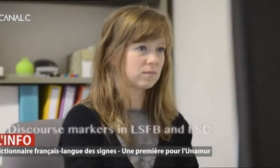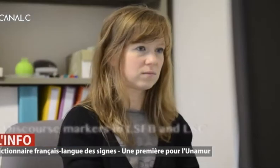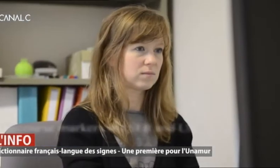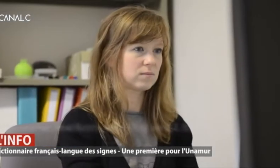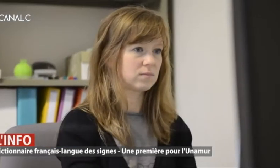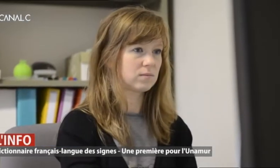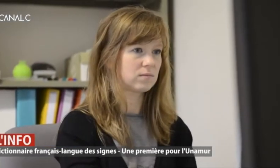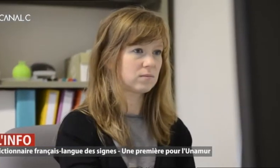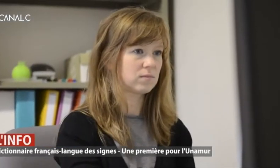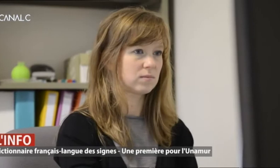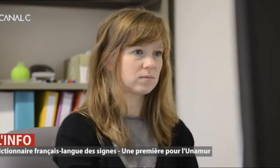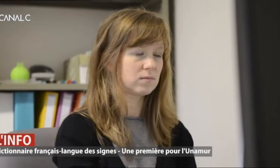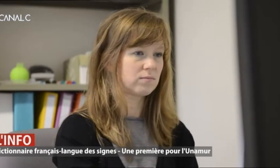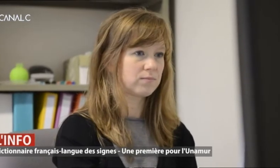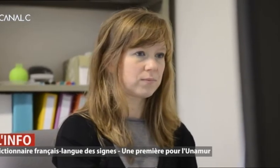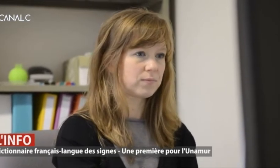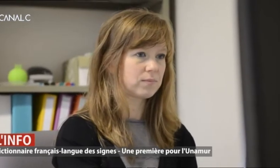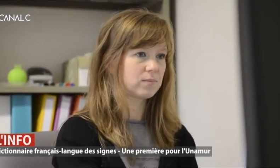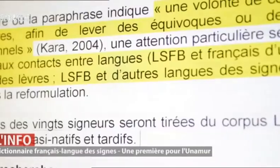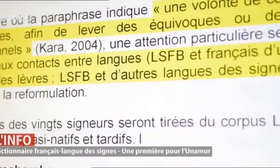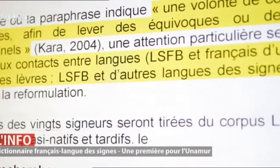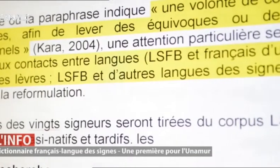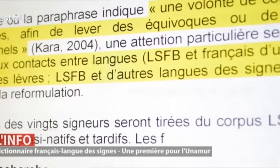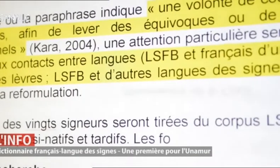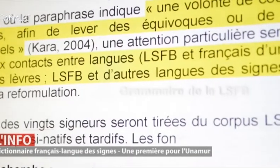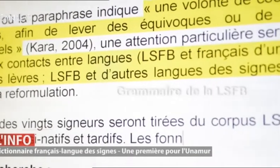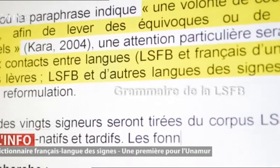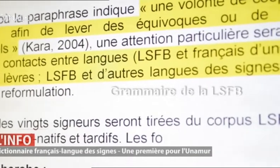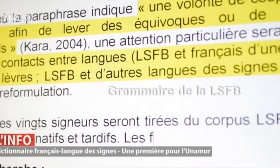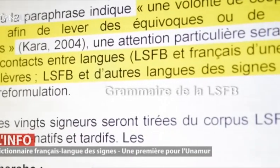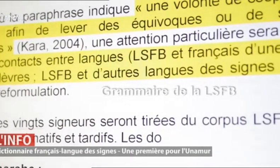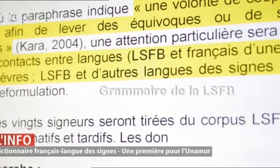pluridisciplinaire de l'UNamur planche donc sur ce projet. Le dictionnaire peut